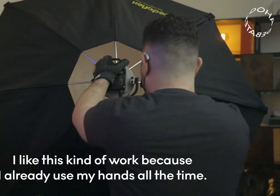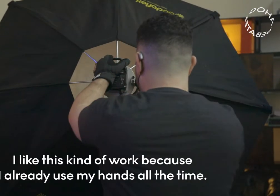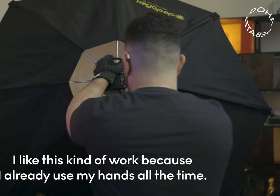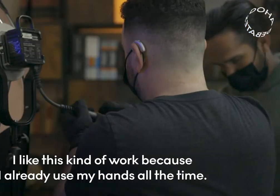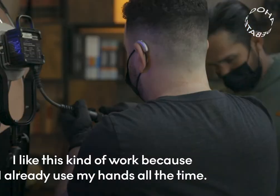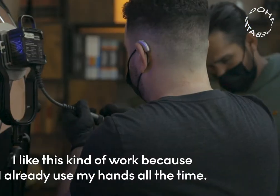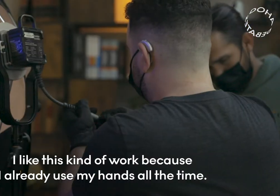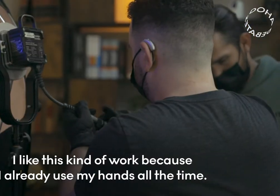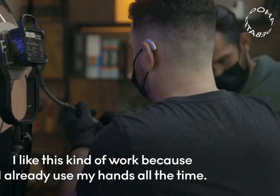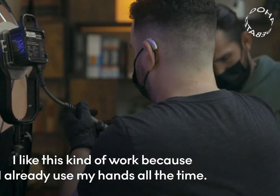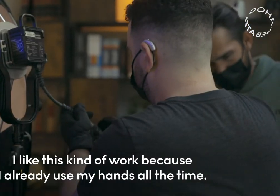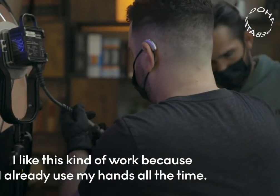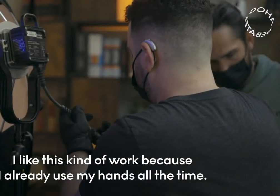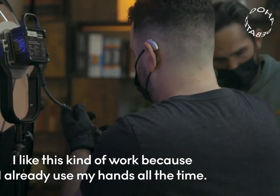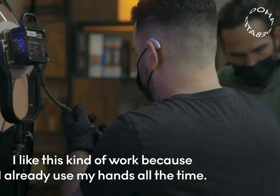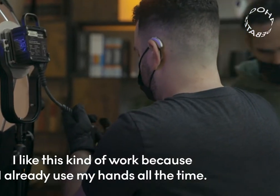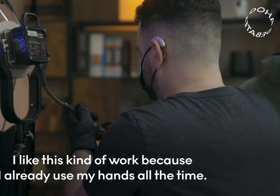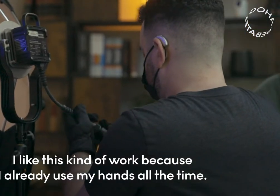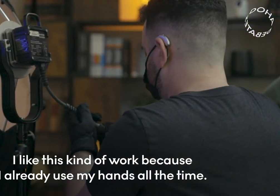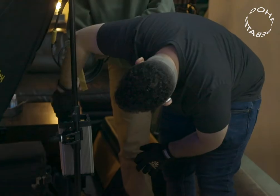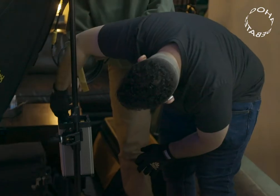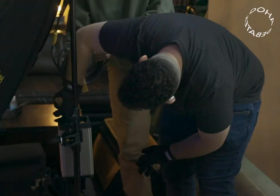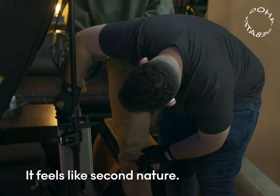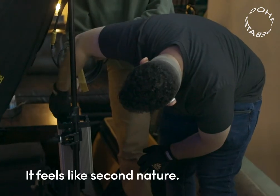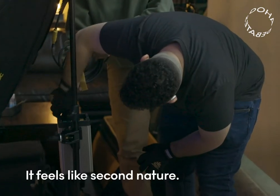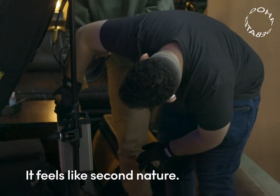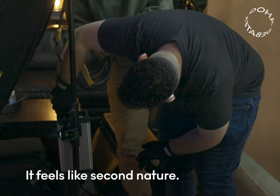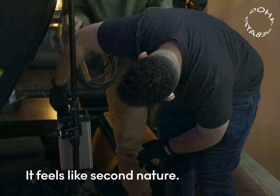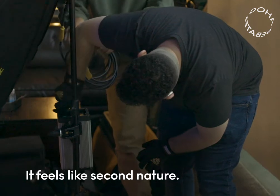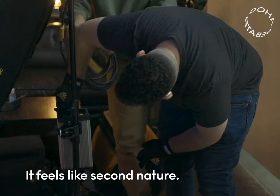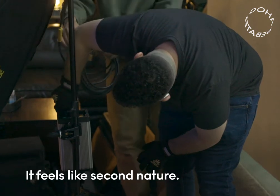أحب هذا النوع من العمل لأنني أستخدم يديّ طوال الوقت أصلًا. أشعر كأني أعمل دون مجهود.